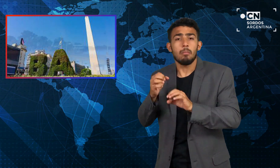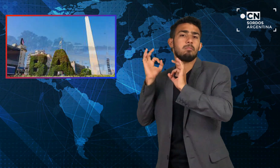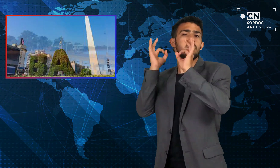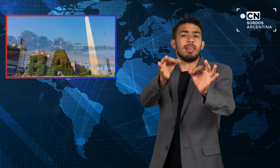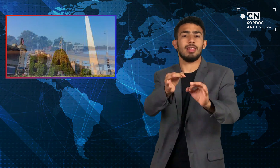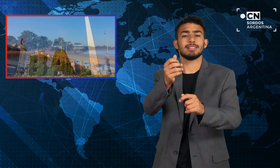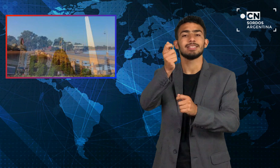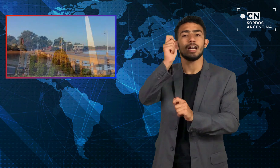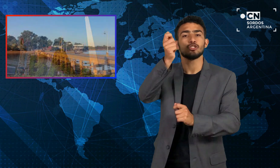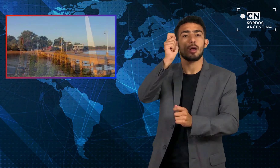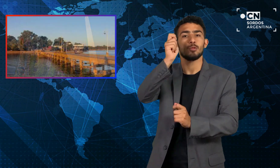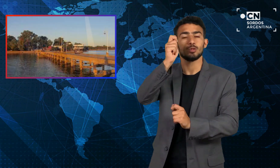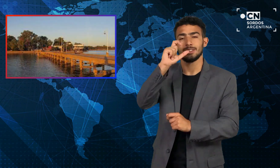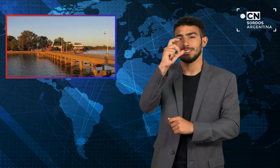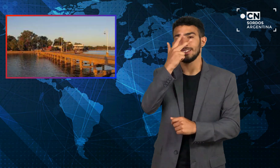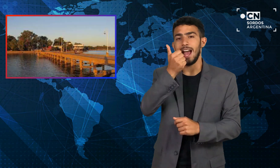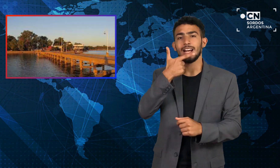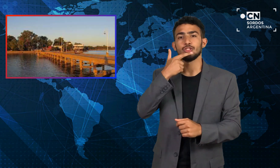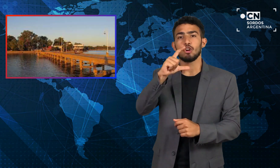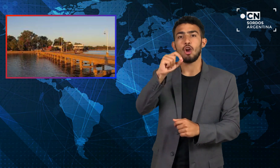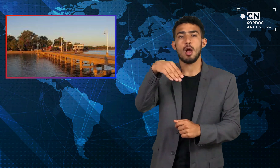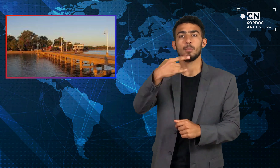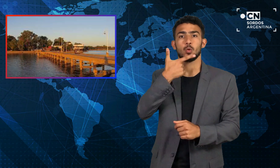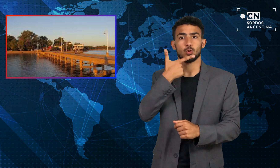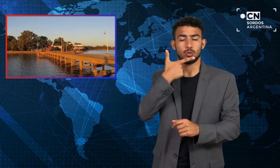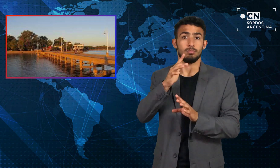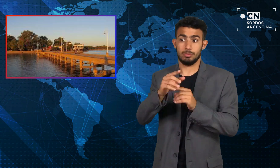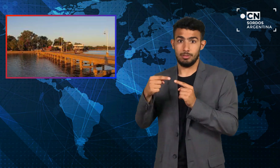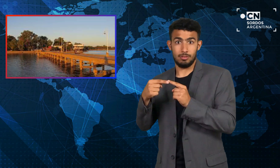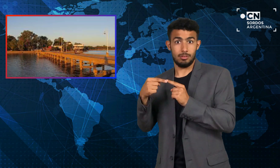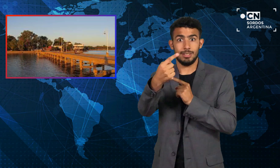Una horas después llegaban a Chascomús.